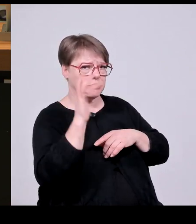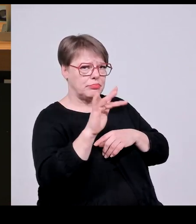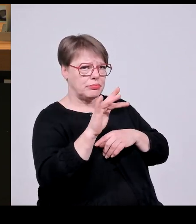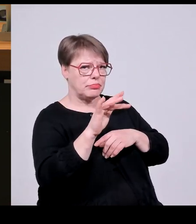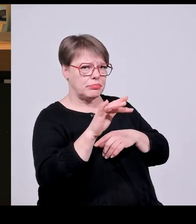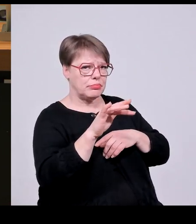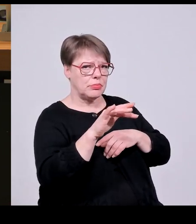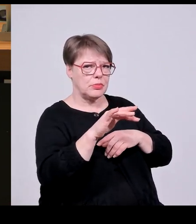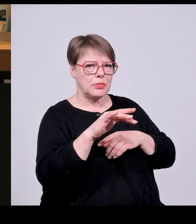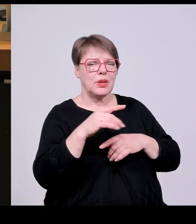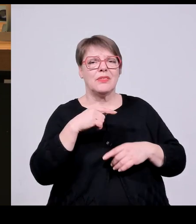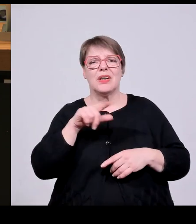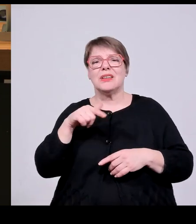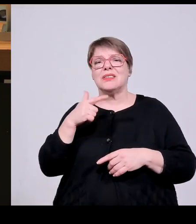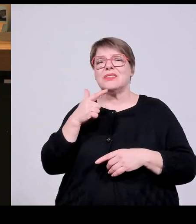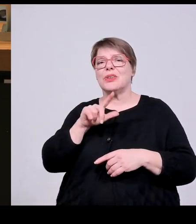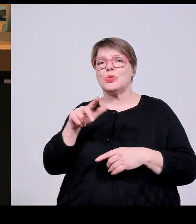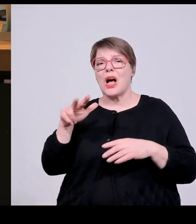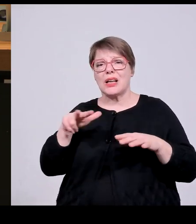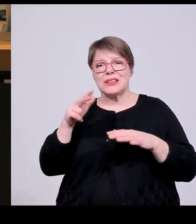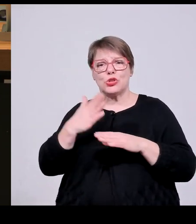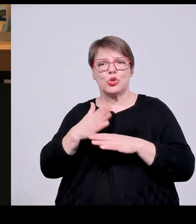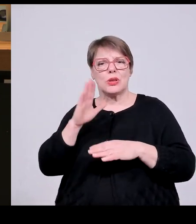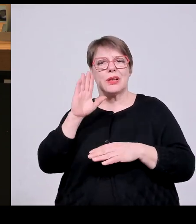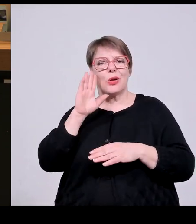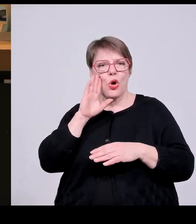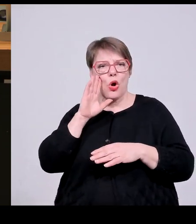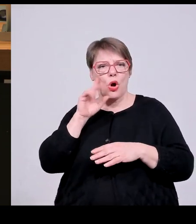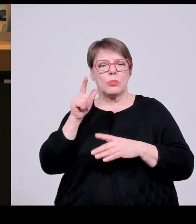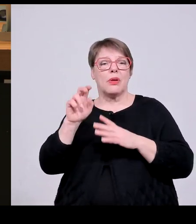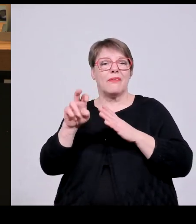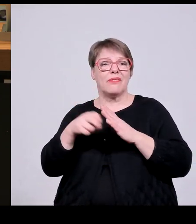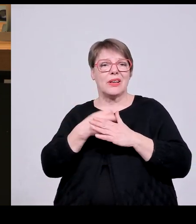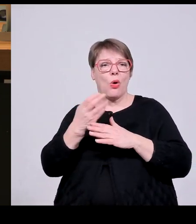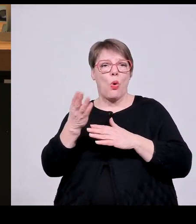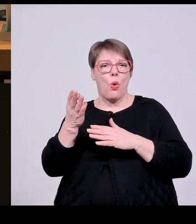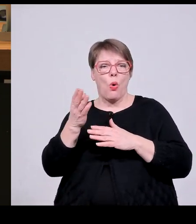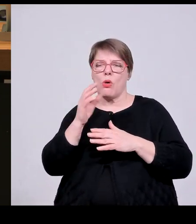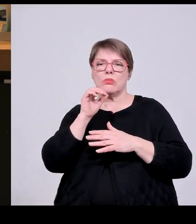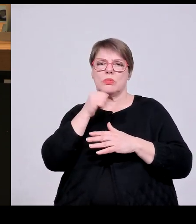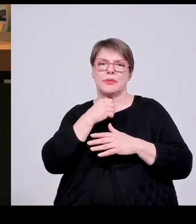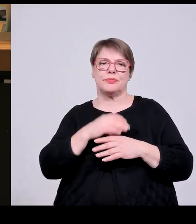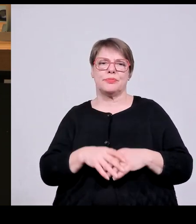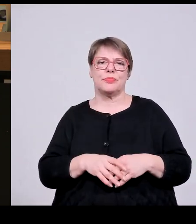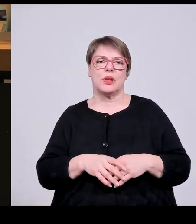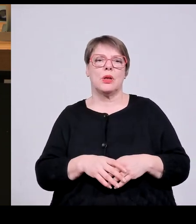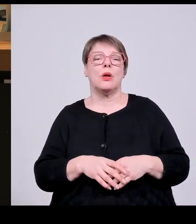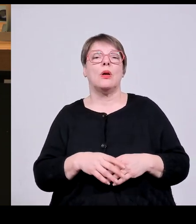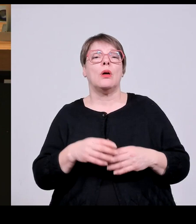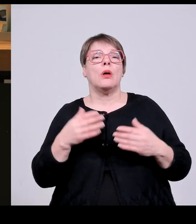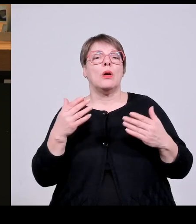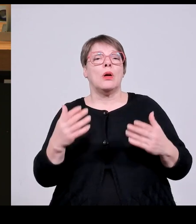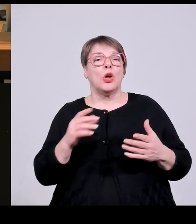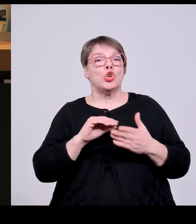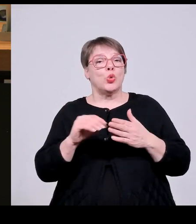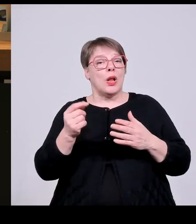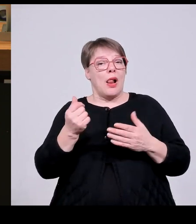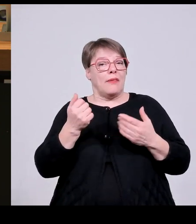Ich hätte mir gewünscht, dass der Senat hier früher gehandelt hätte, weniger einfach nur versprochen, also weniger weniger versprochen